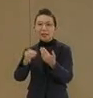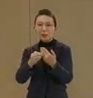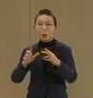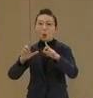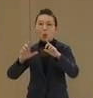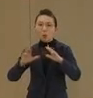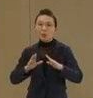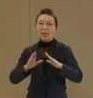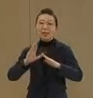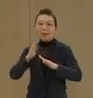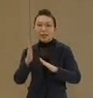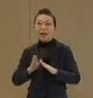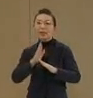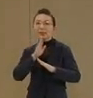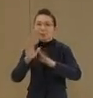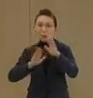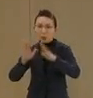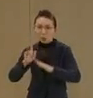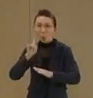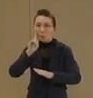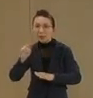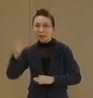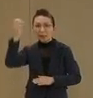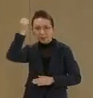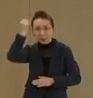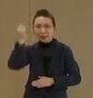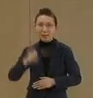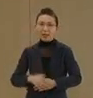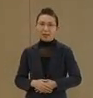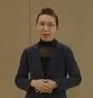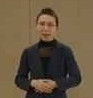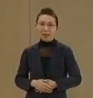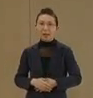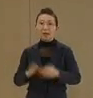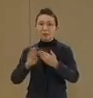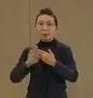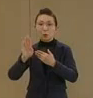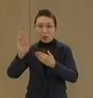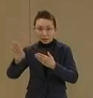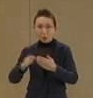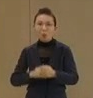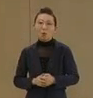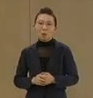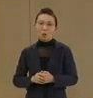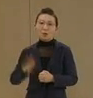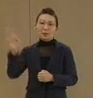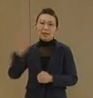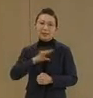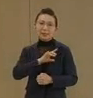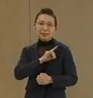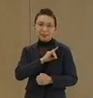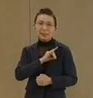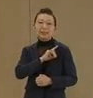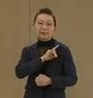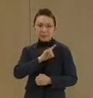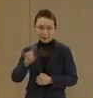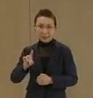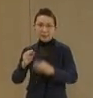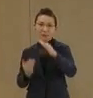そんな実態を見てきました その後12年の参議員議員の 活動のなかで